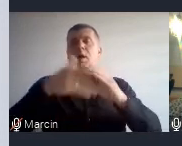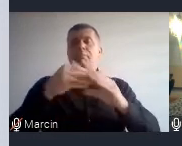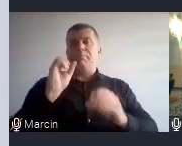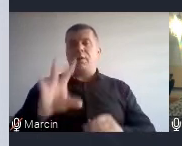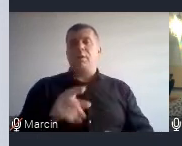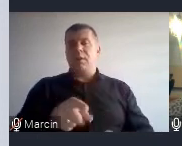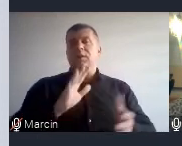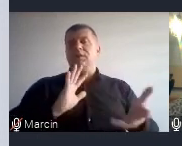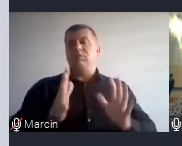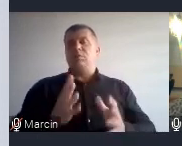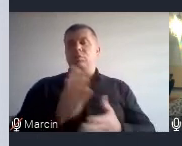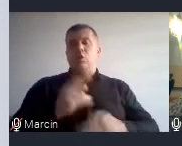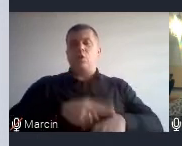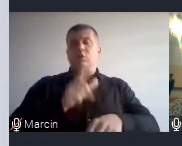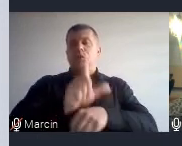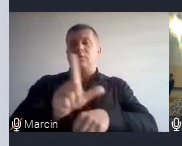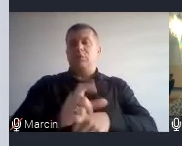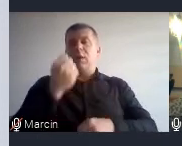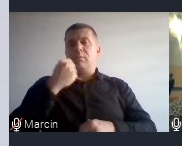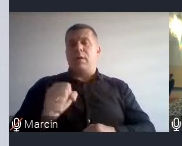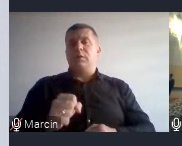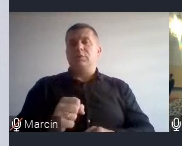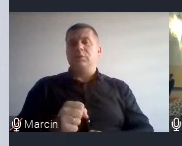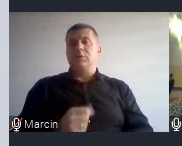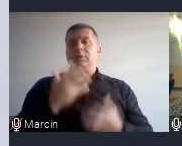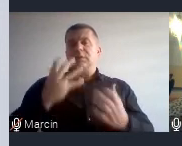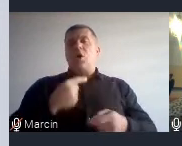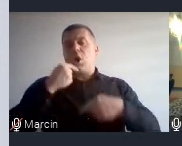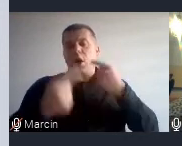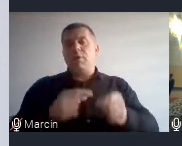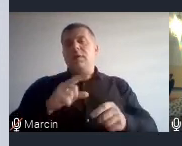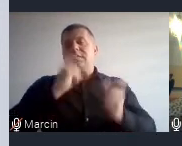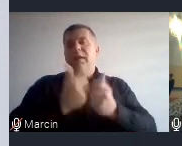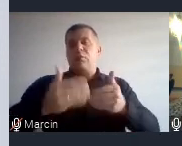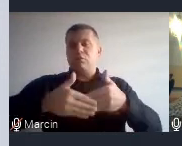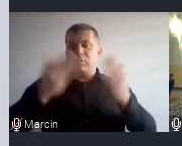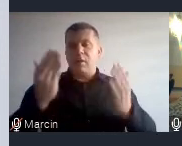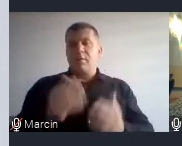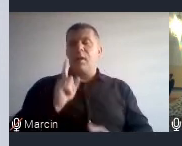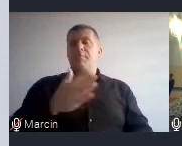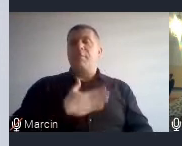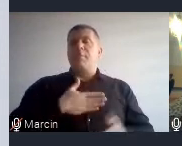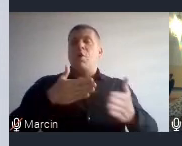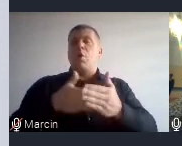Tym sposobem wybiła godzina dwunasta. Ja bardzo chciałbym opowiadać Państwu o tych zagadnieniach cały dzień, natomiast mamy bardzo ograniczony czas.